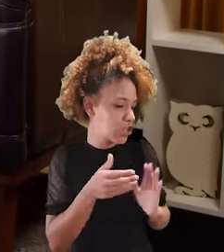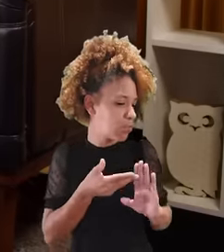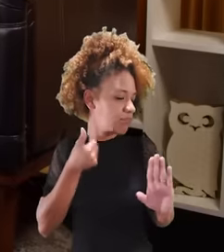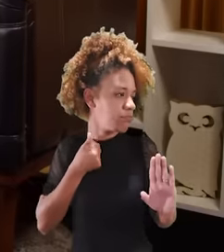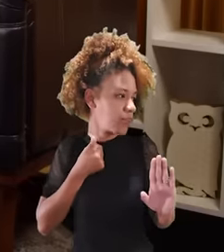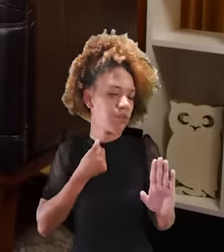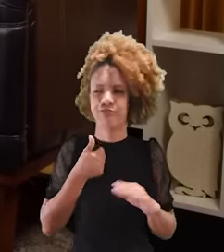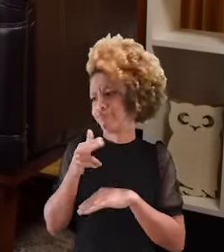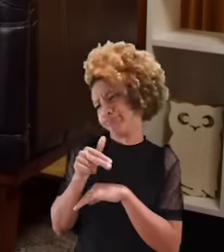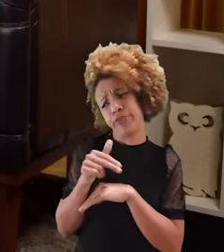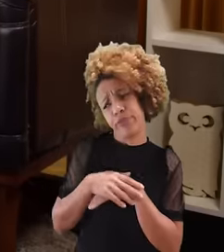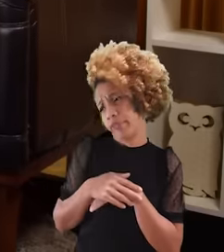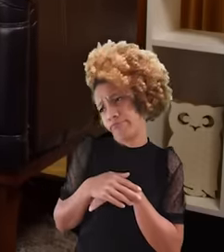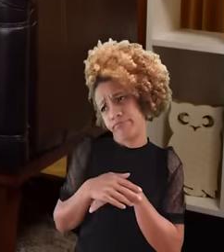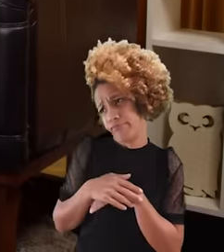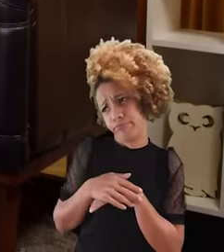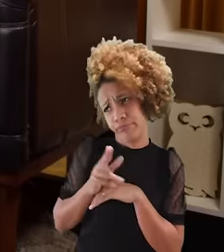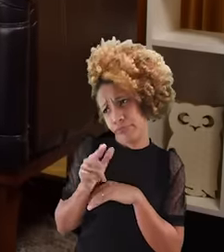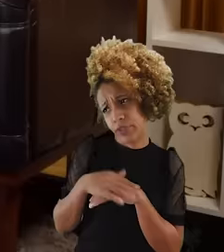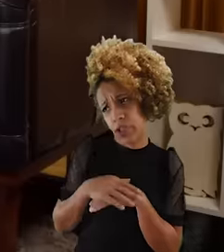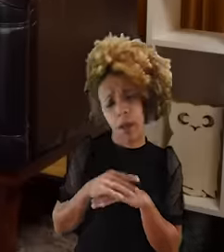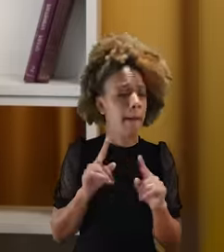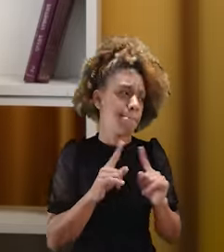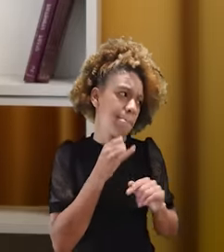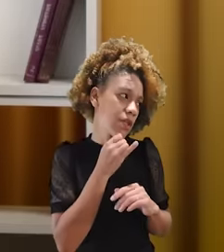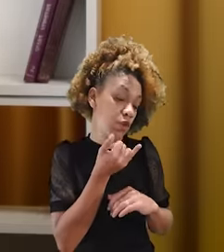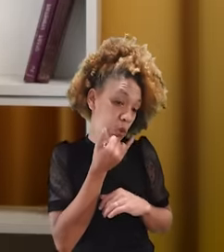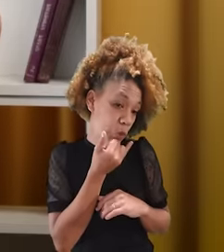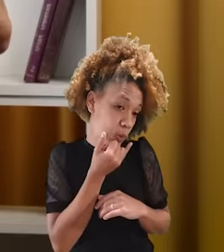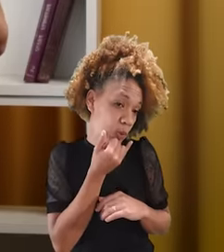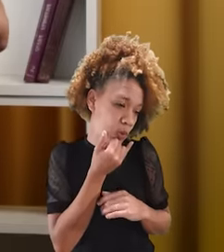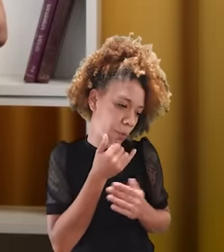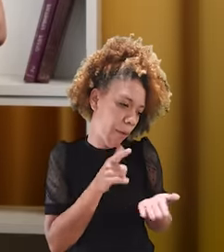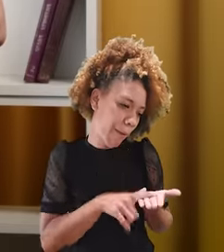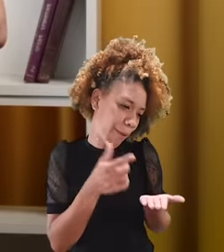eu nunca será né não um papel em branco desculpa o pap pessoal do Papel em Branco Car não o cara ele